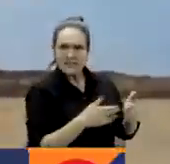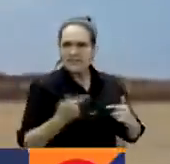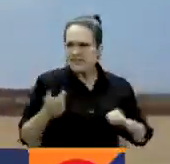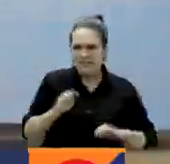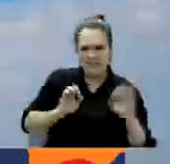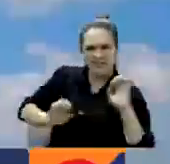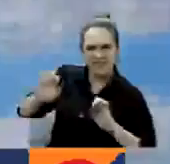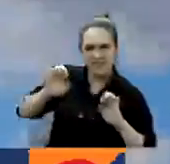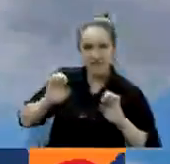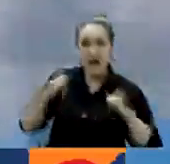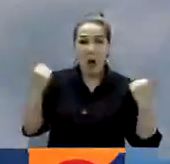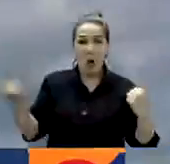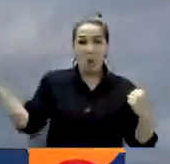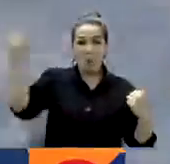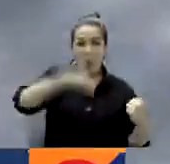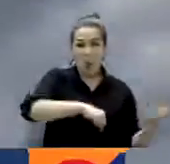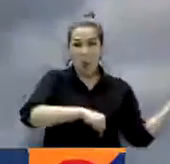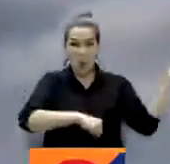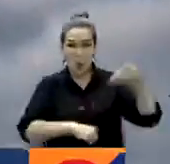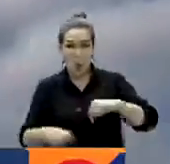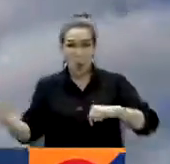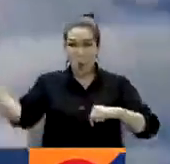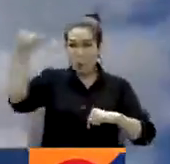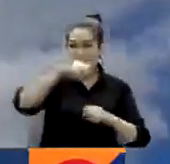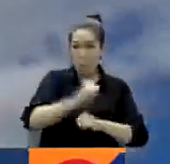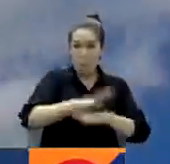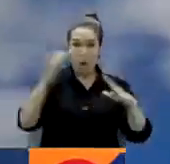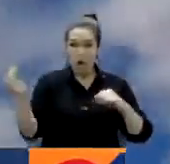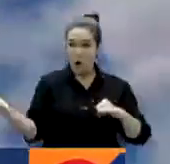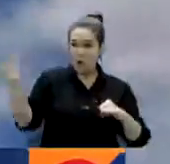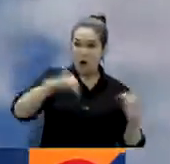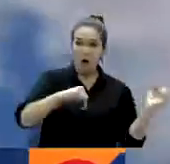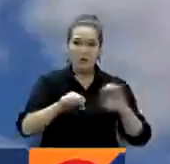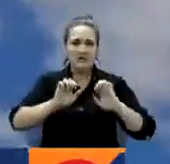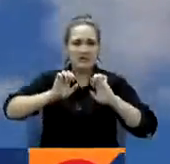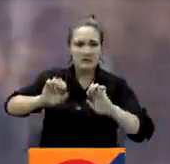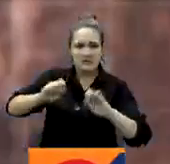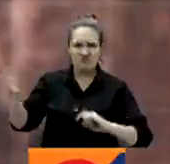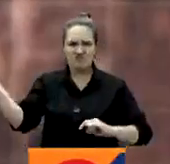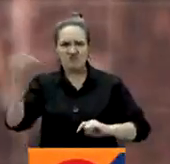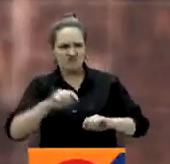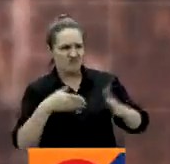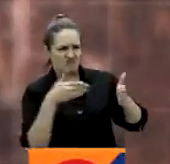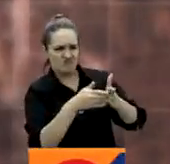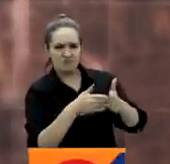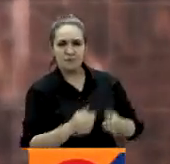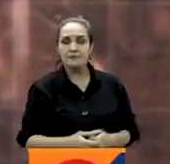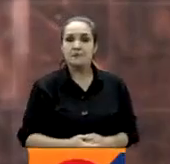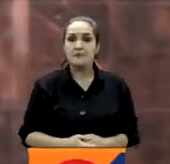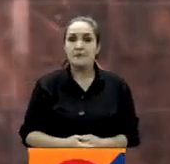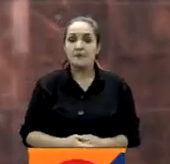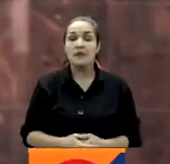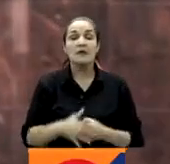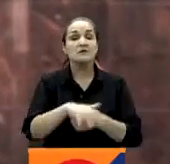UCRANIANO SIGUE EN PIE DE LUCHA, ROPA RUSA SE REOR COMETIDAS TORNANDO EN CALLEJóN